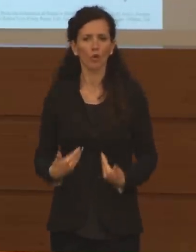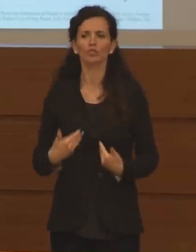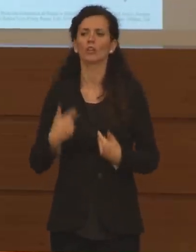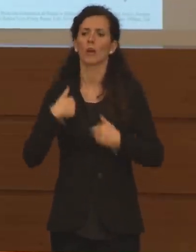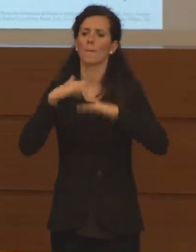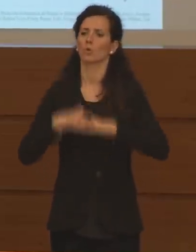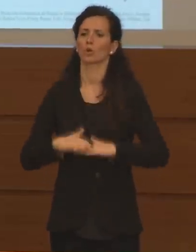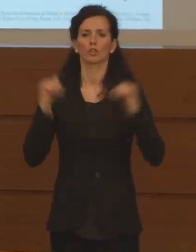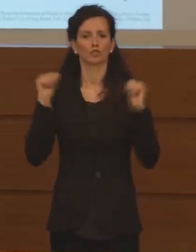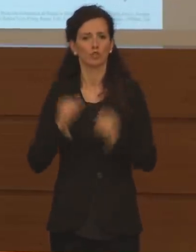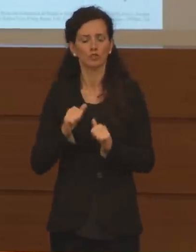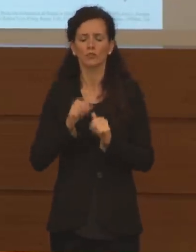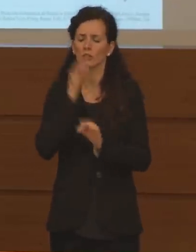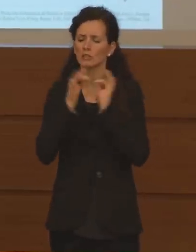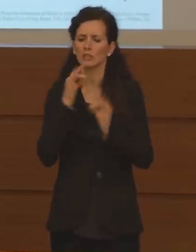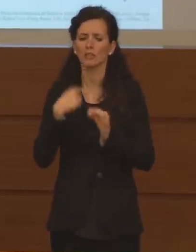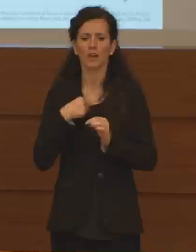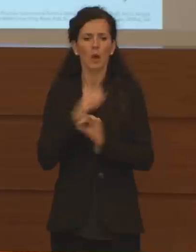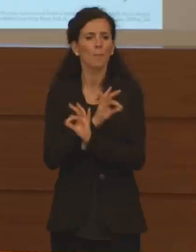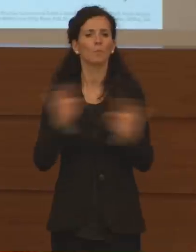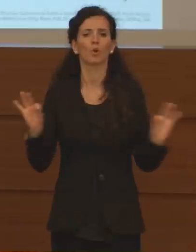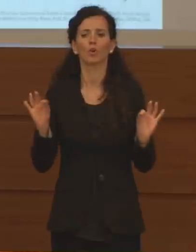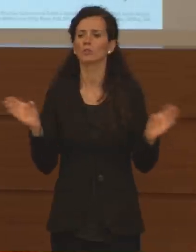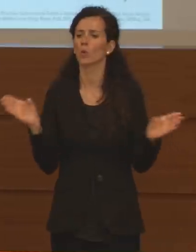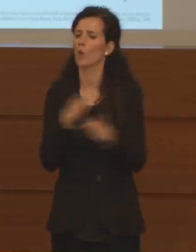a ogni evenienza quando abbiamo avuto il terremoto